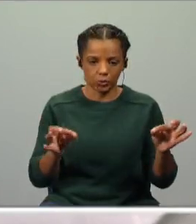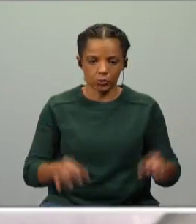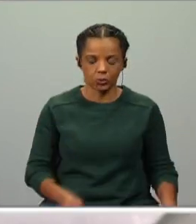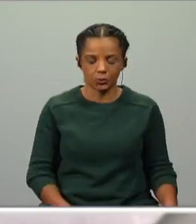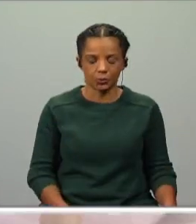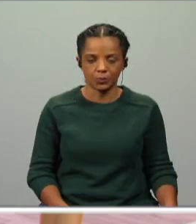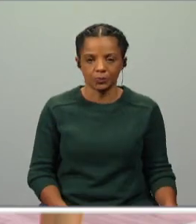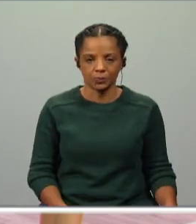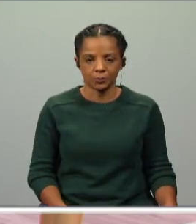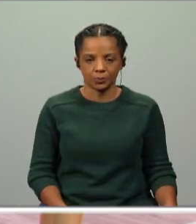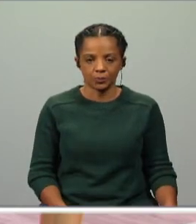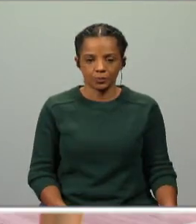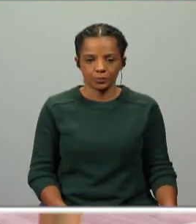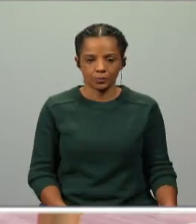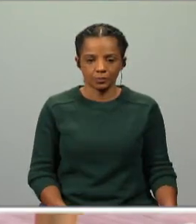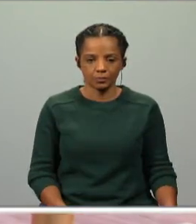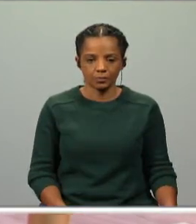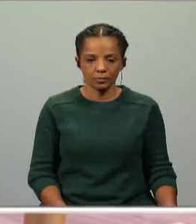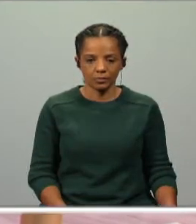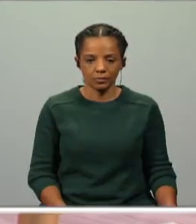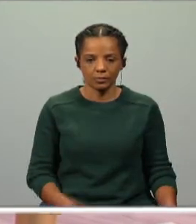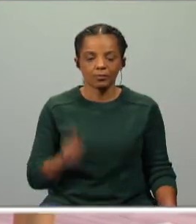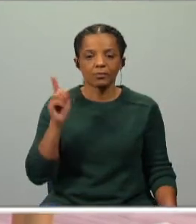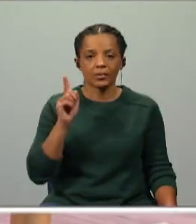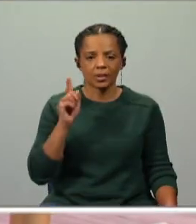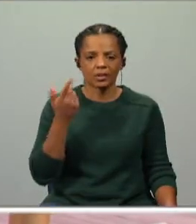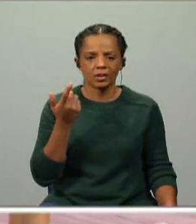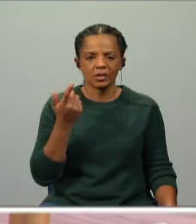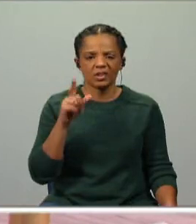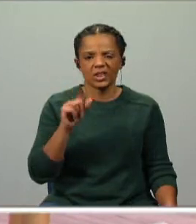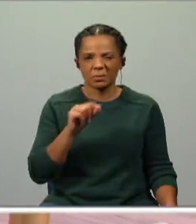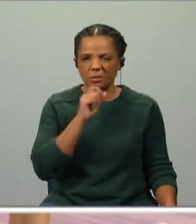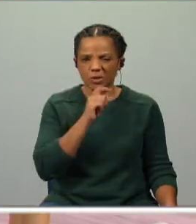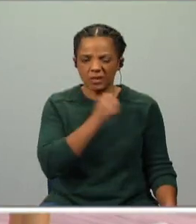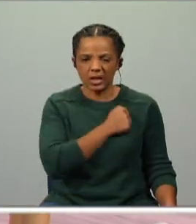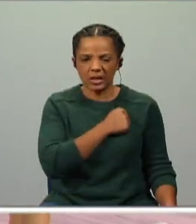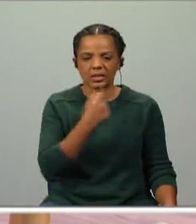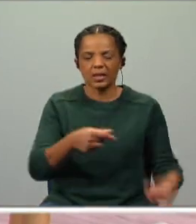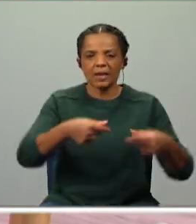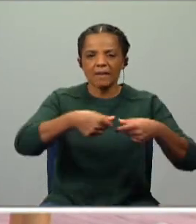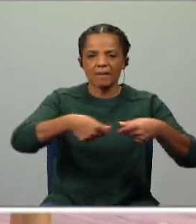e vamos fazer um laço. Estas fitas também devem ter em vossas casas estas fitas.